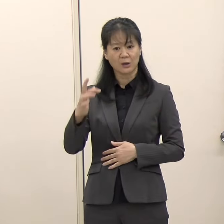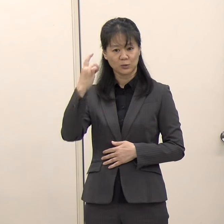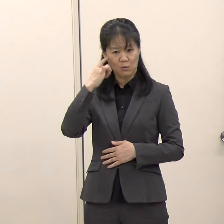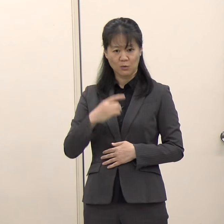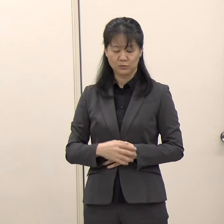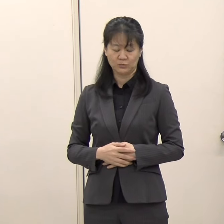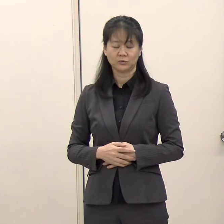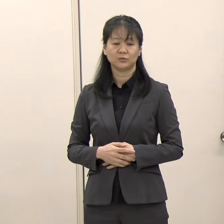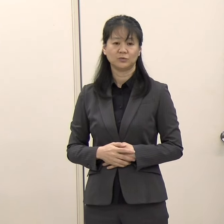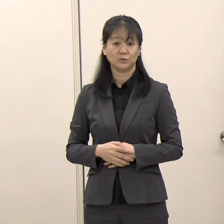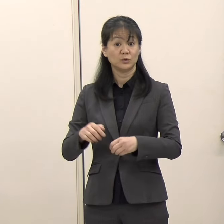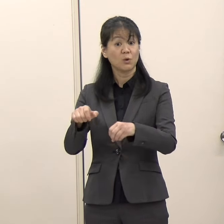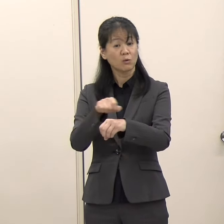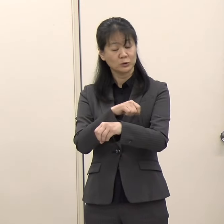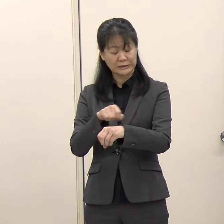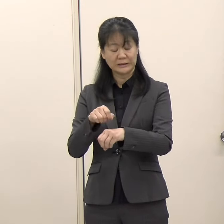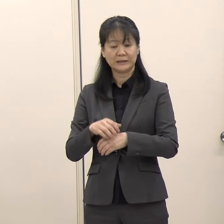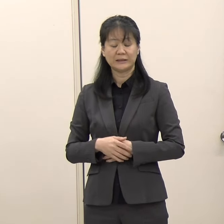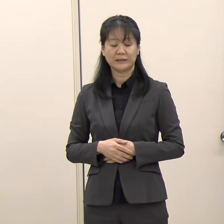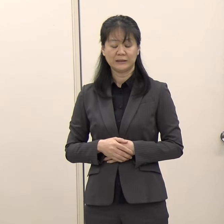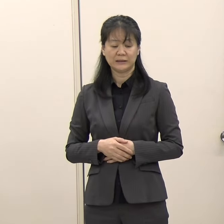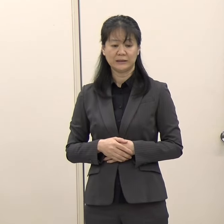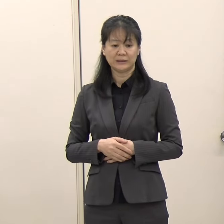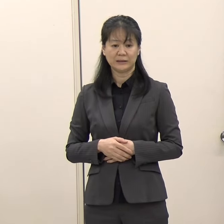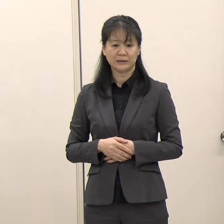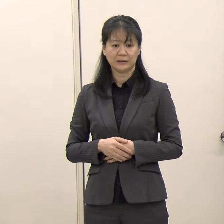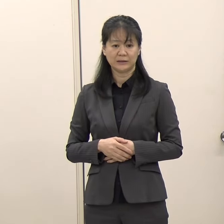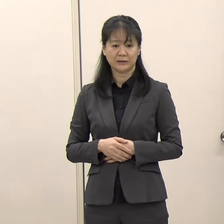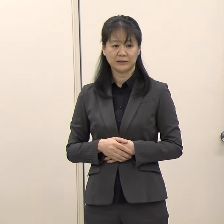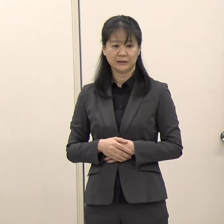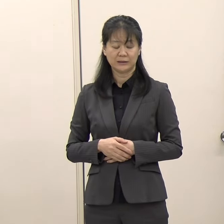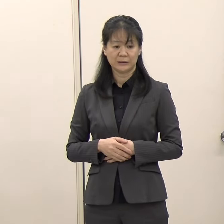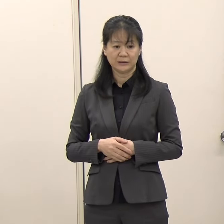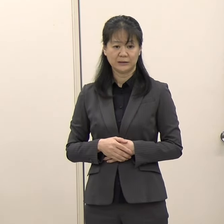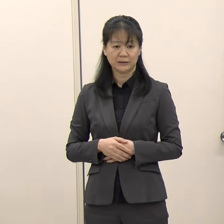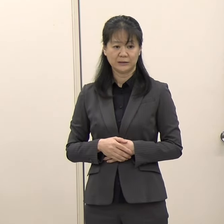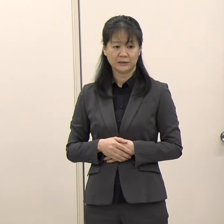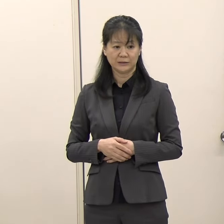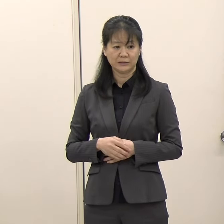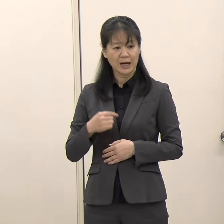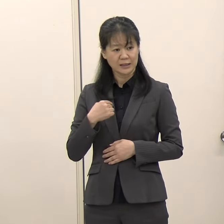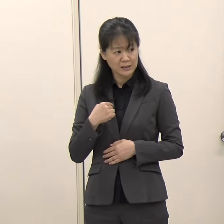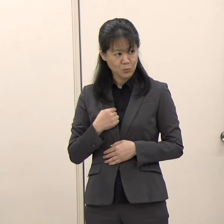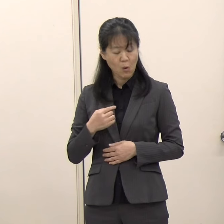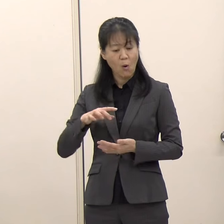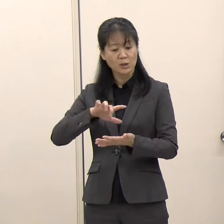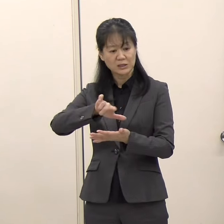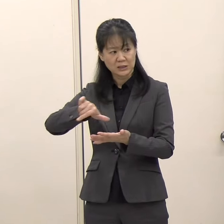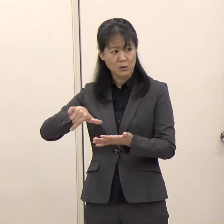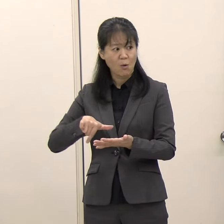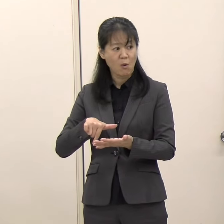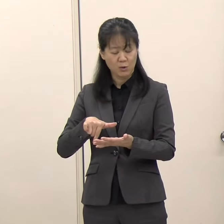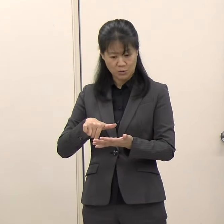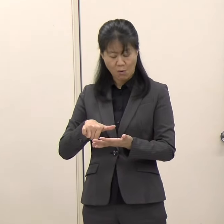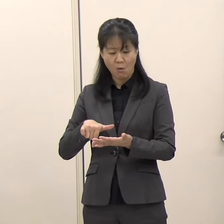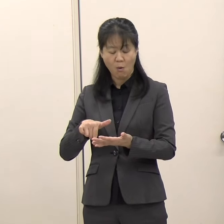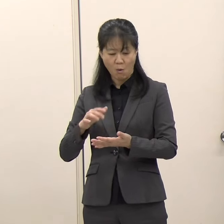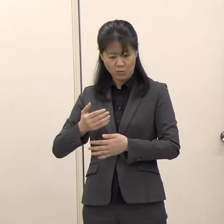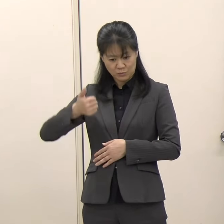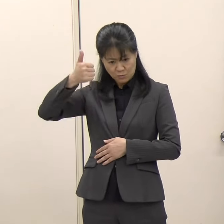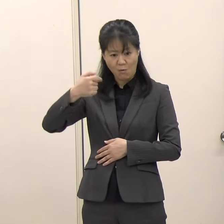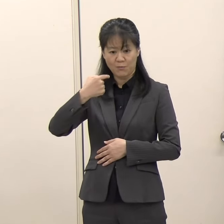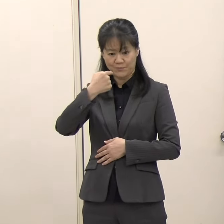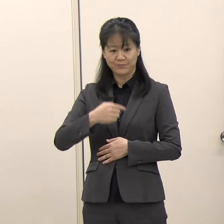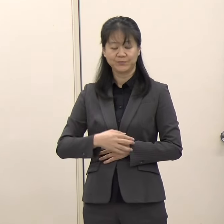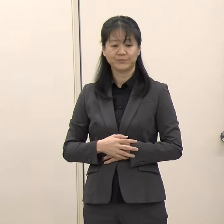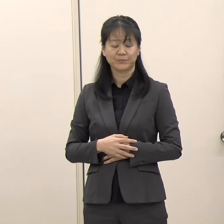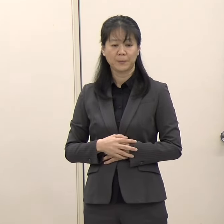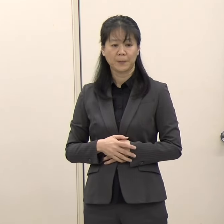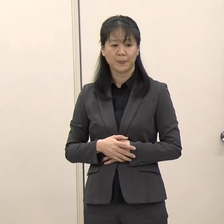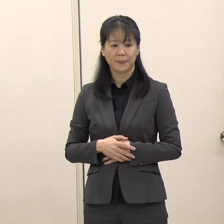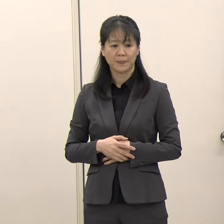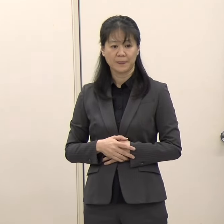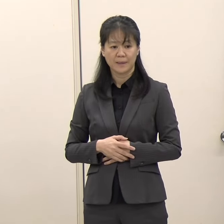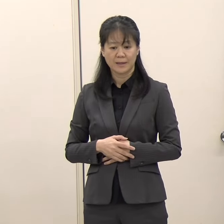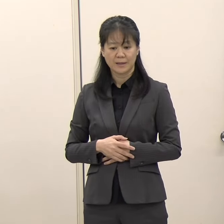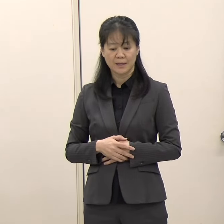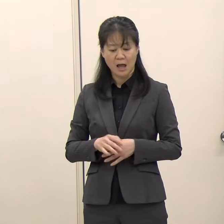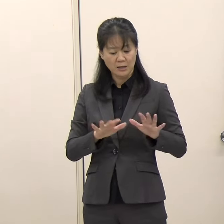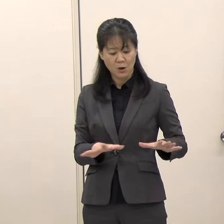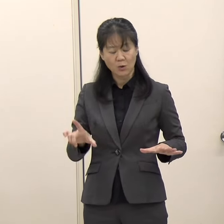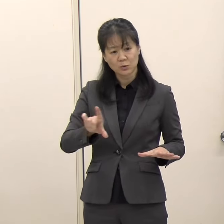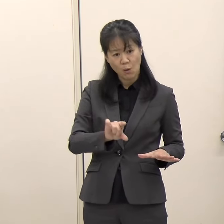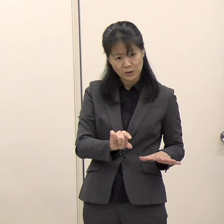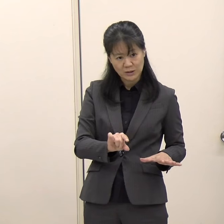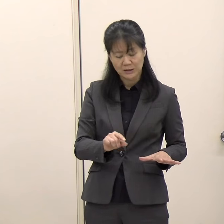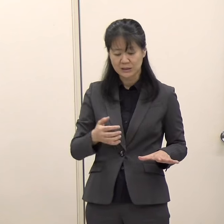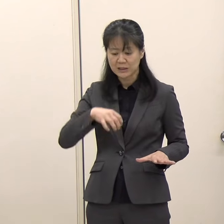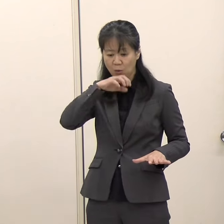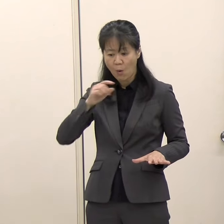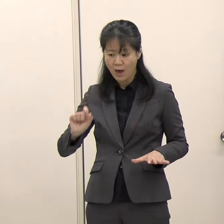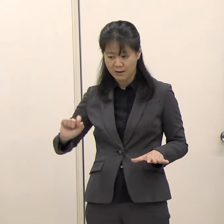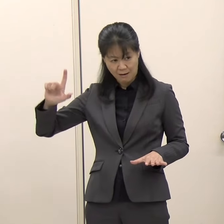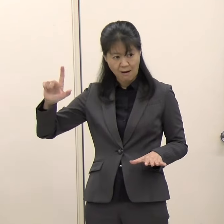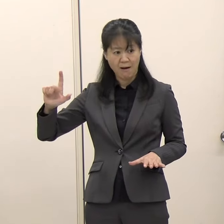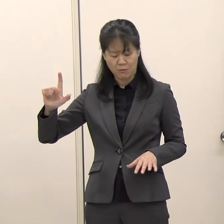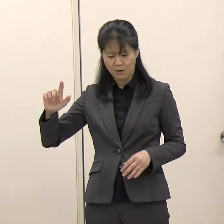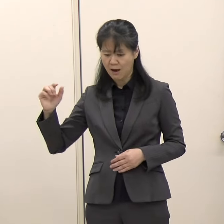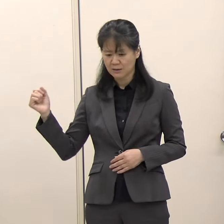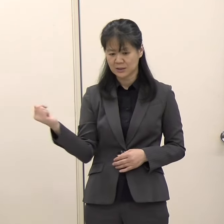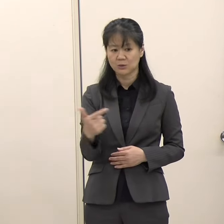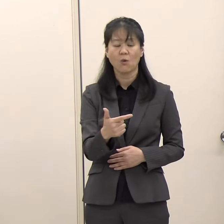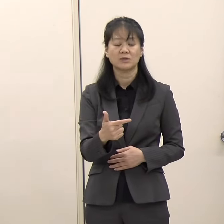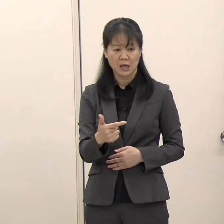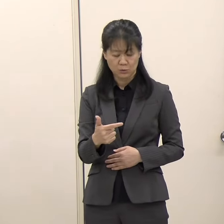特にこの中で、私も地方自治、地方の首長ですので申しますと、やはり少子化、高齢化というものが急速に進行している我が国において、